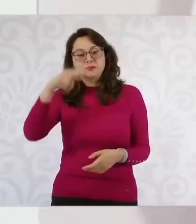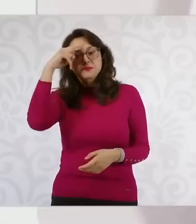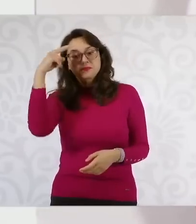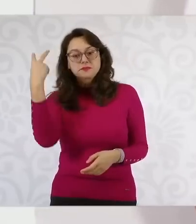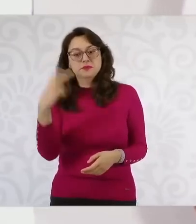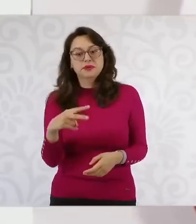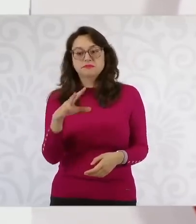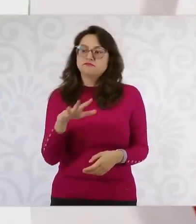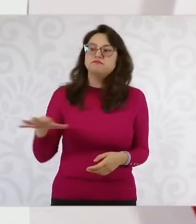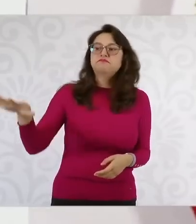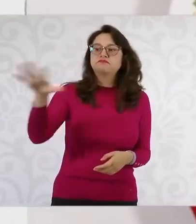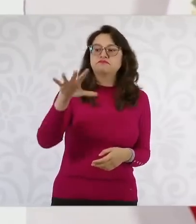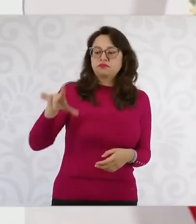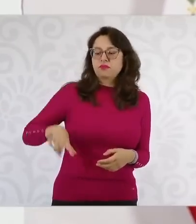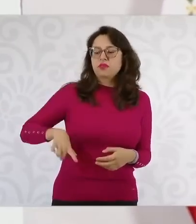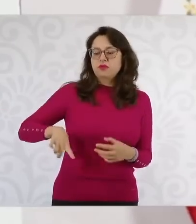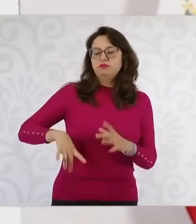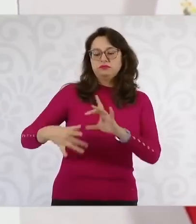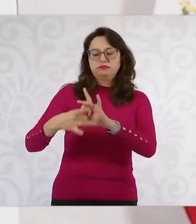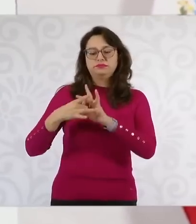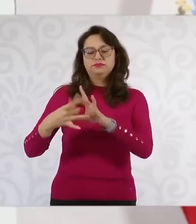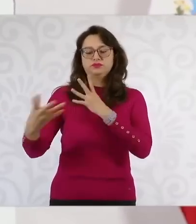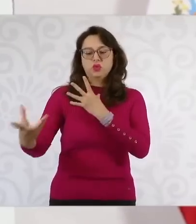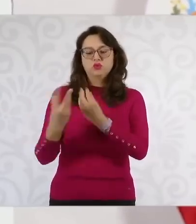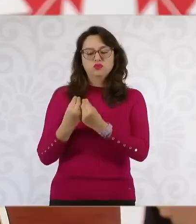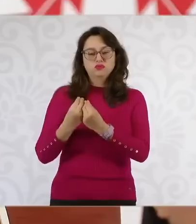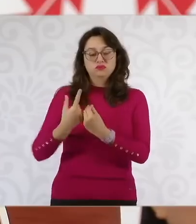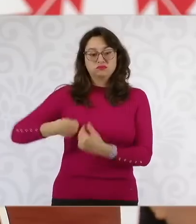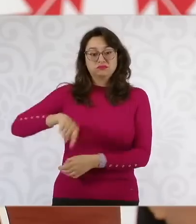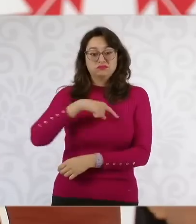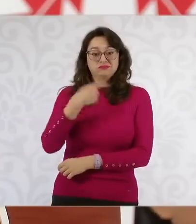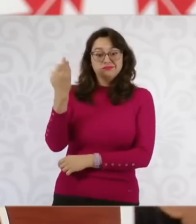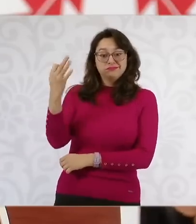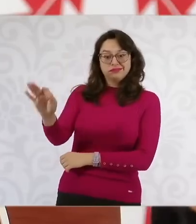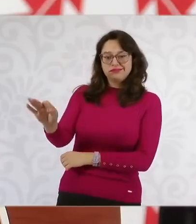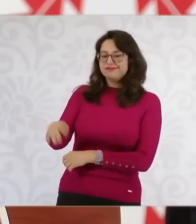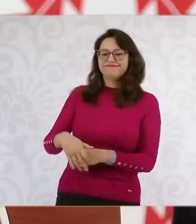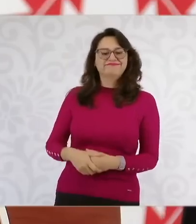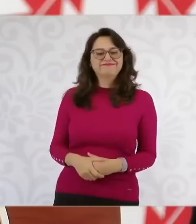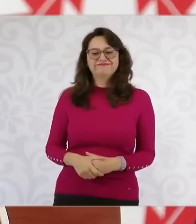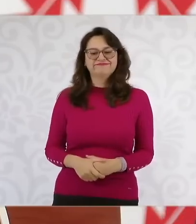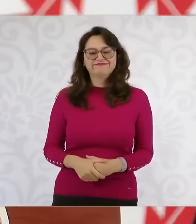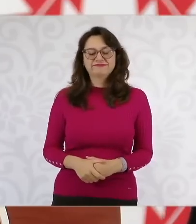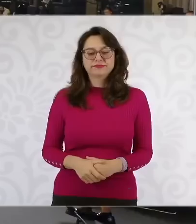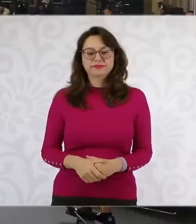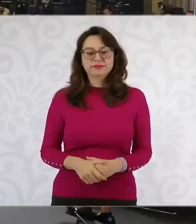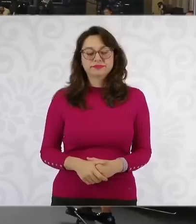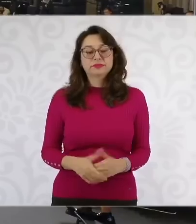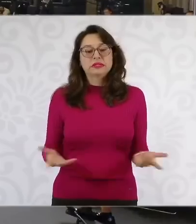el gobierno y el gobierno no va a traicionar al pueblo de México por último no me presenté Carl